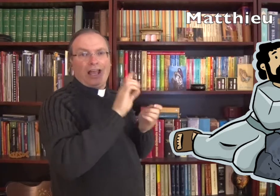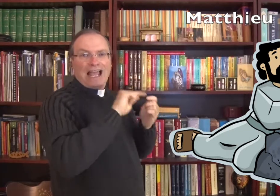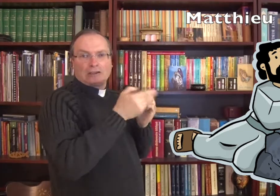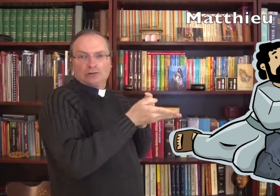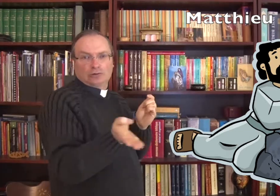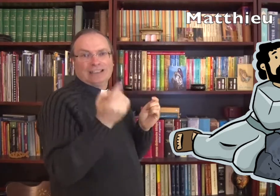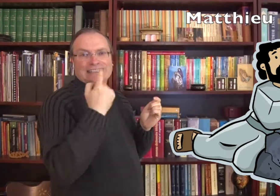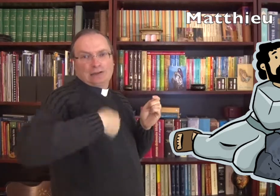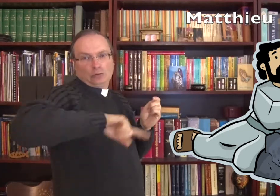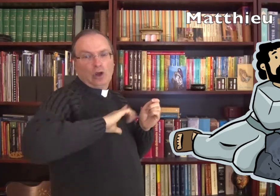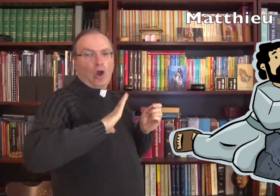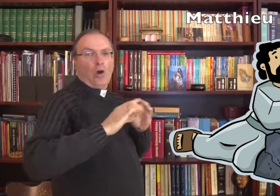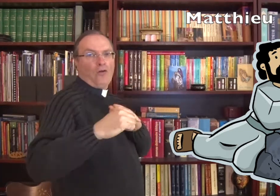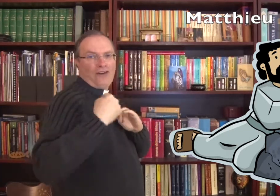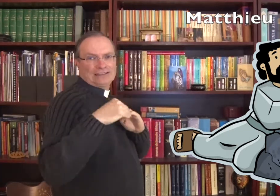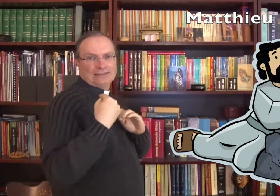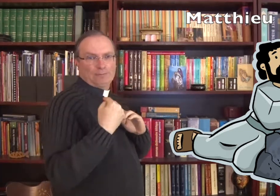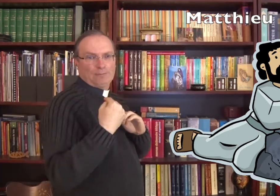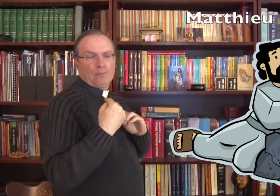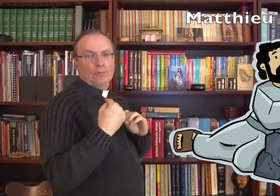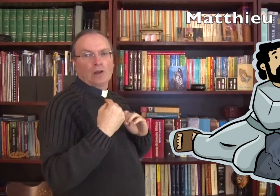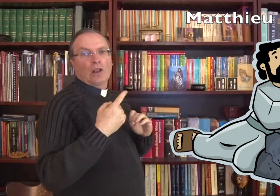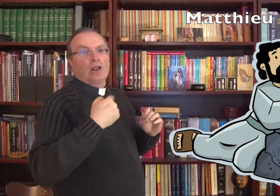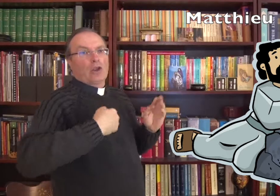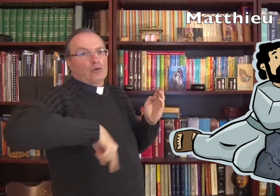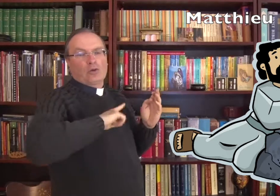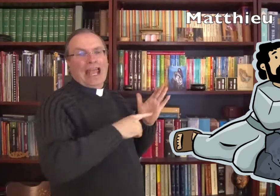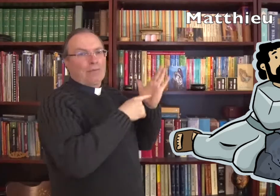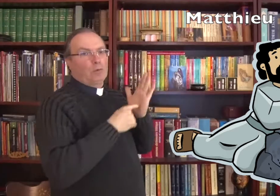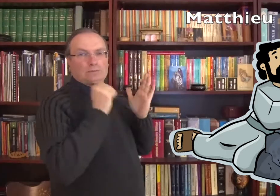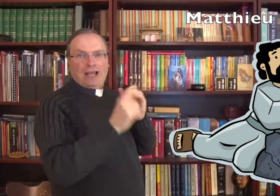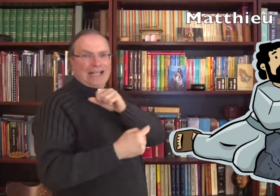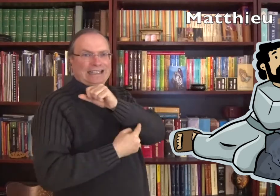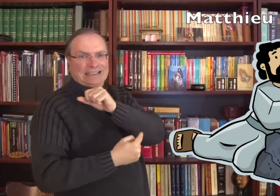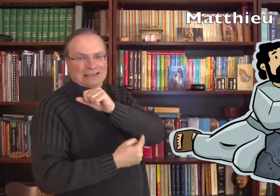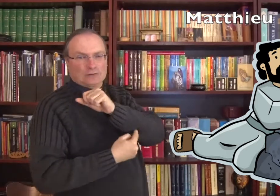à ceux qui nous ont offensés; ne nous expose pas à la tentation,